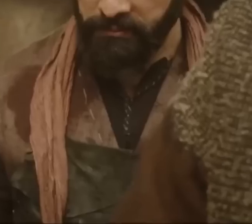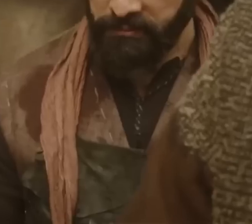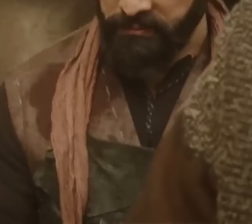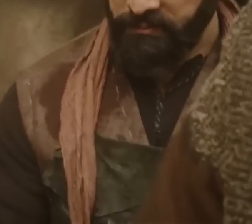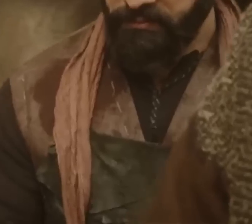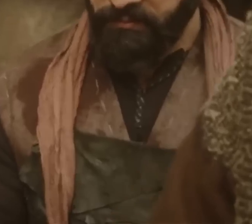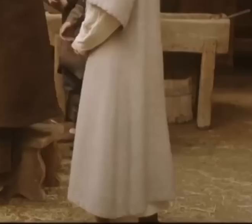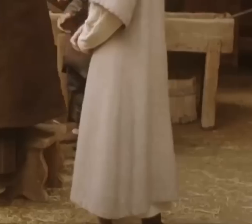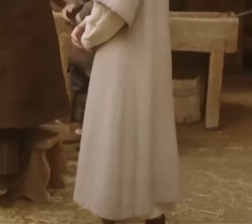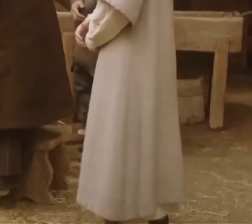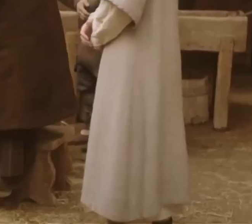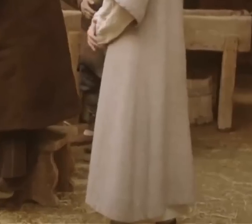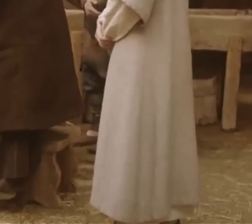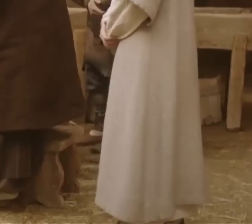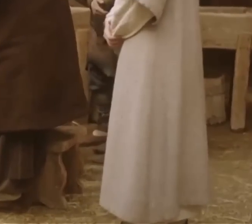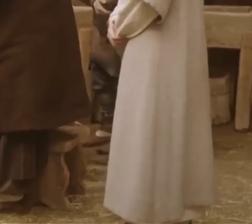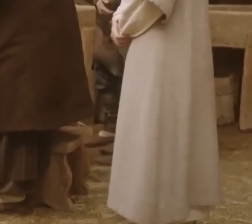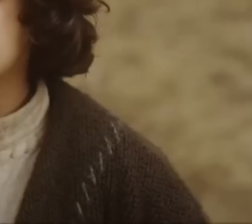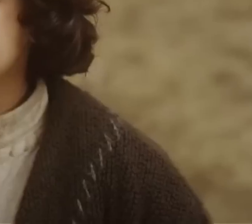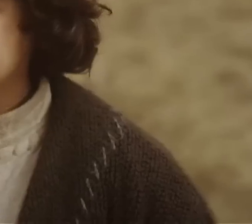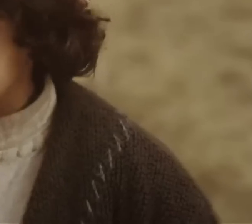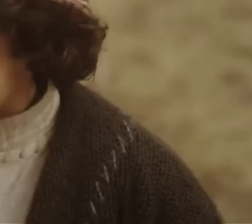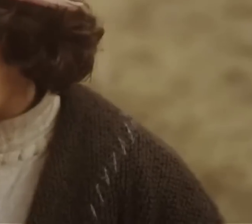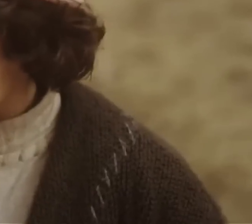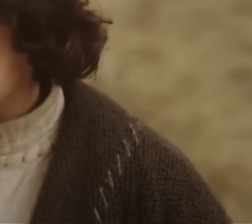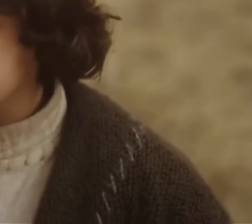(Müzik - Gerilim)